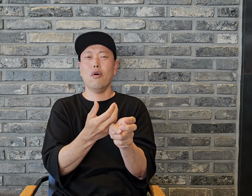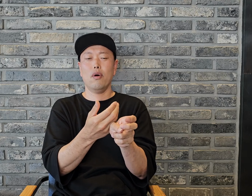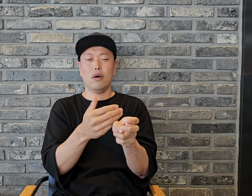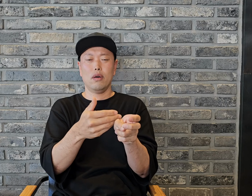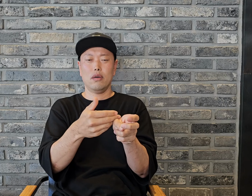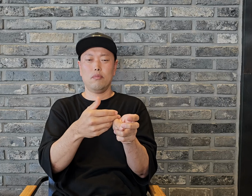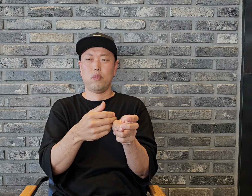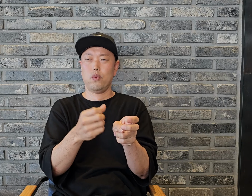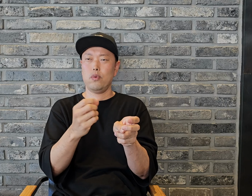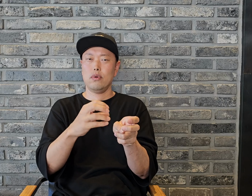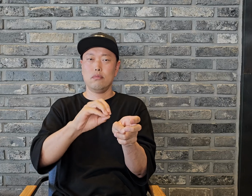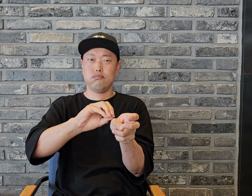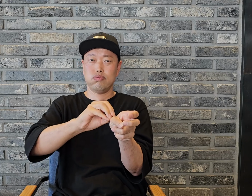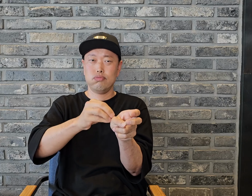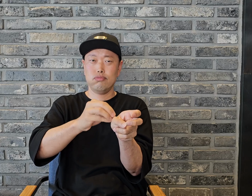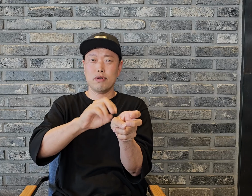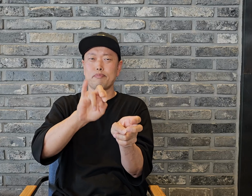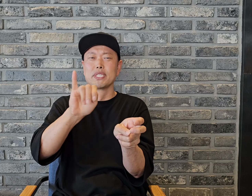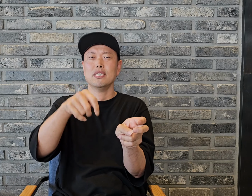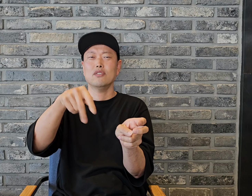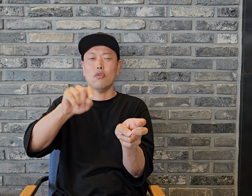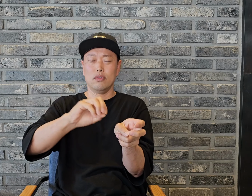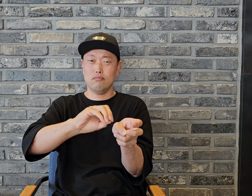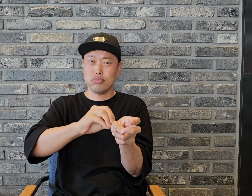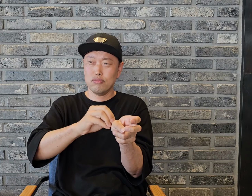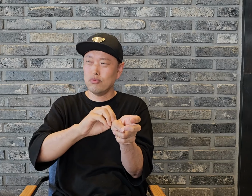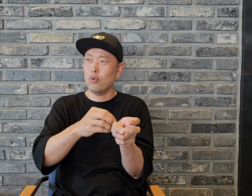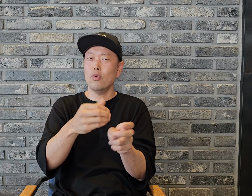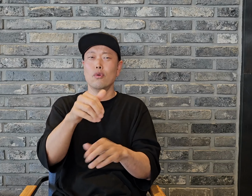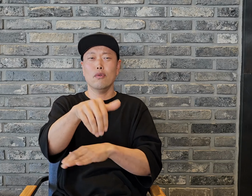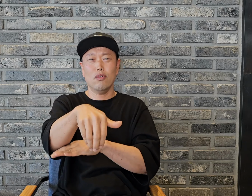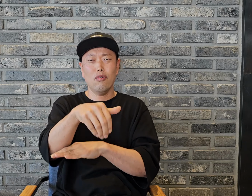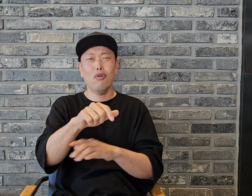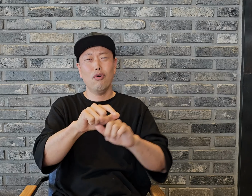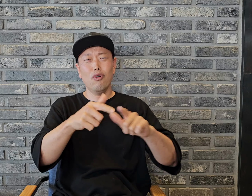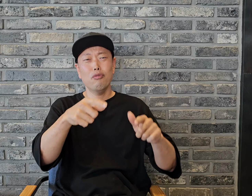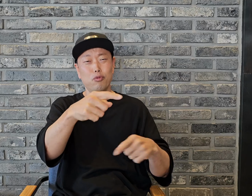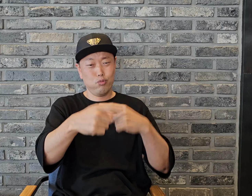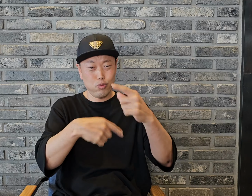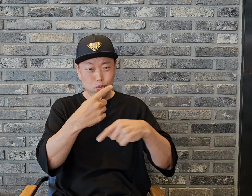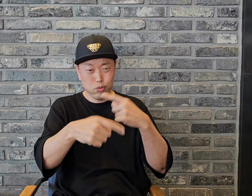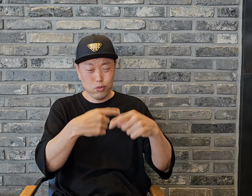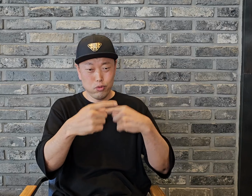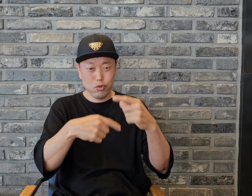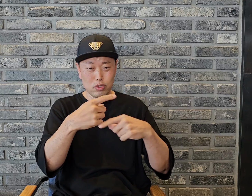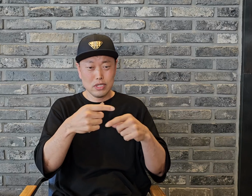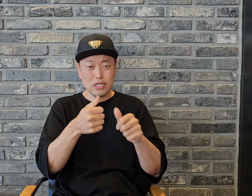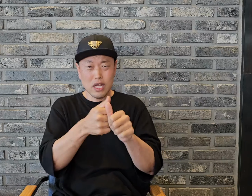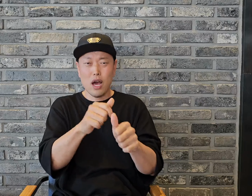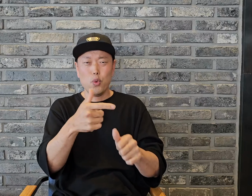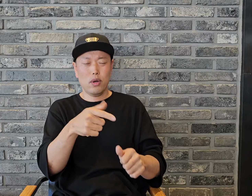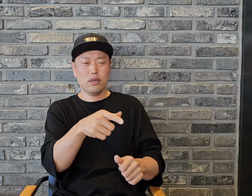生コンクリート車、 ショベルカーなどがあります 手話に従うのではなく、